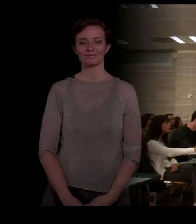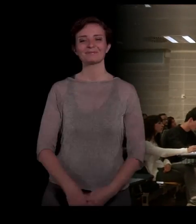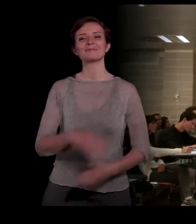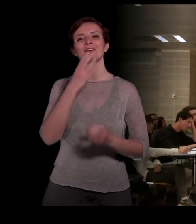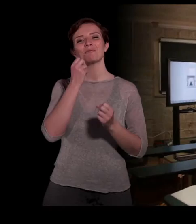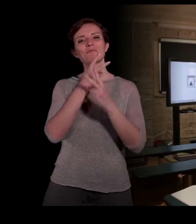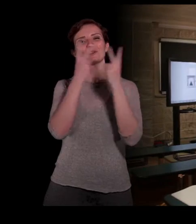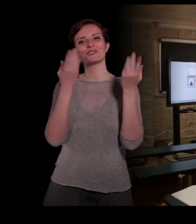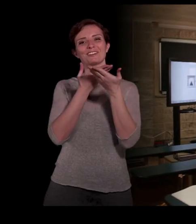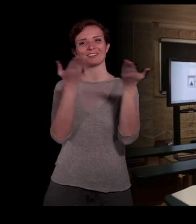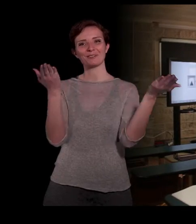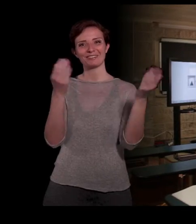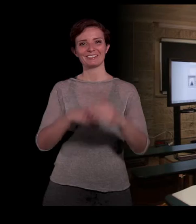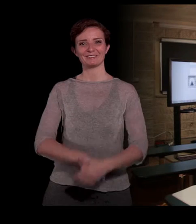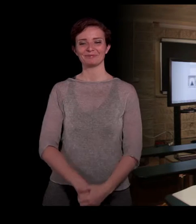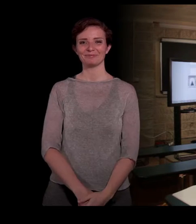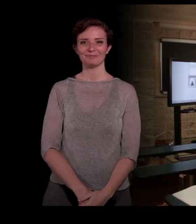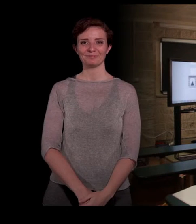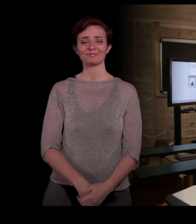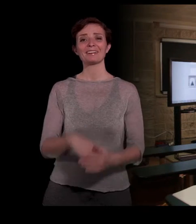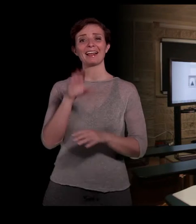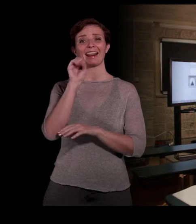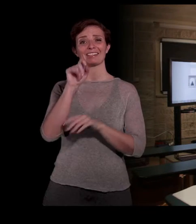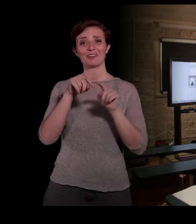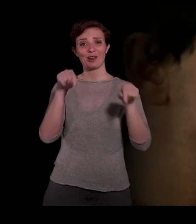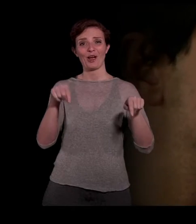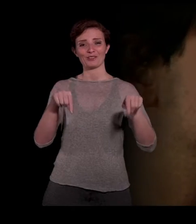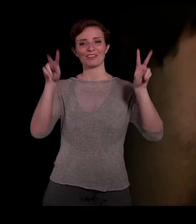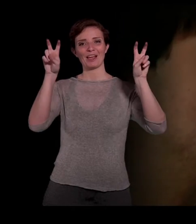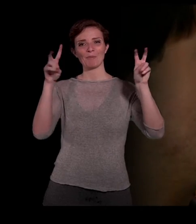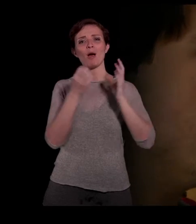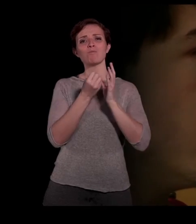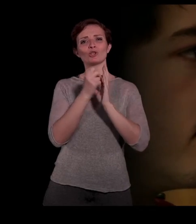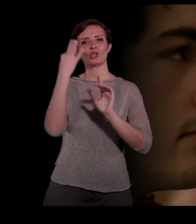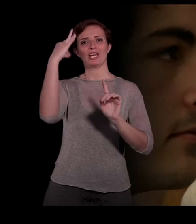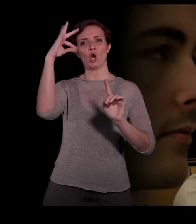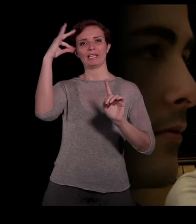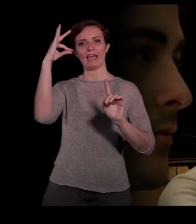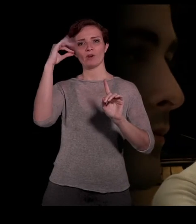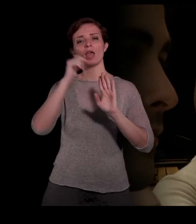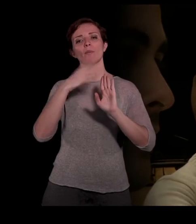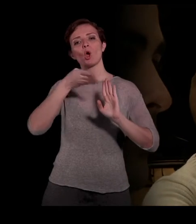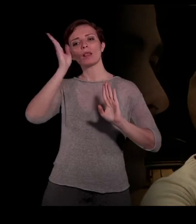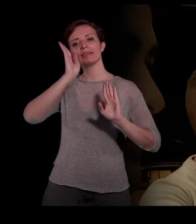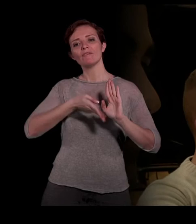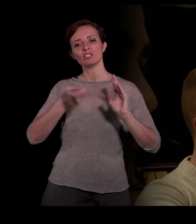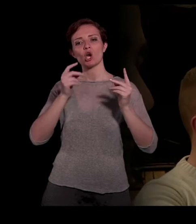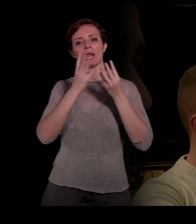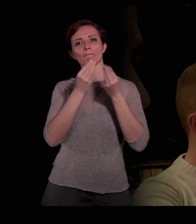Buongiorno a tutti. La lezione di oggi riguarderà i prodotti notevoli e la divisione tra polinomi.